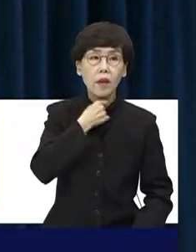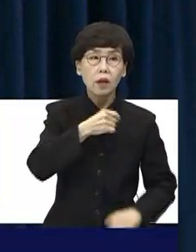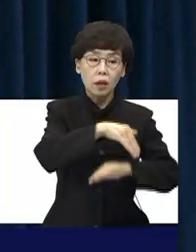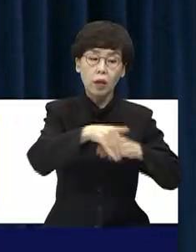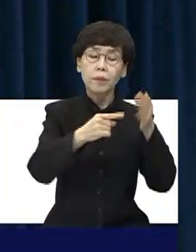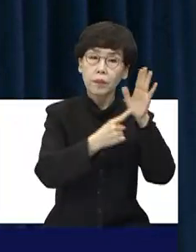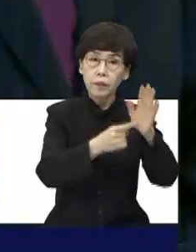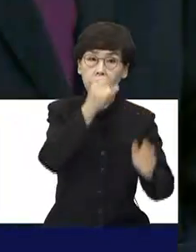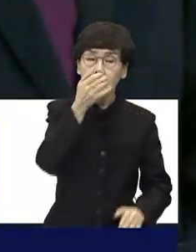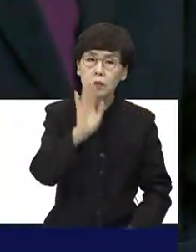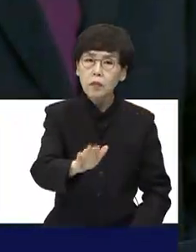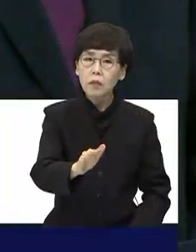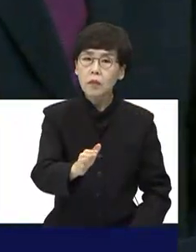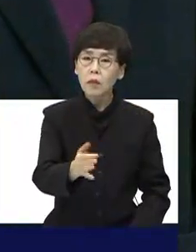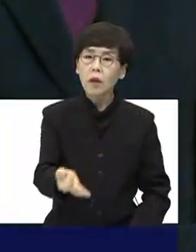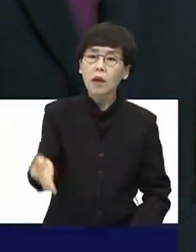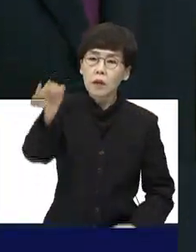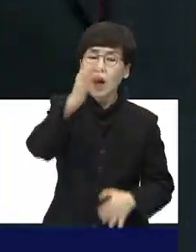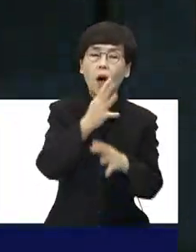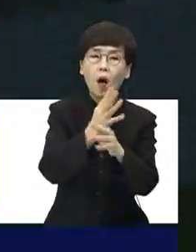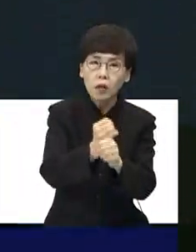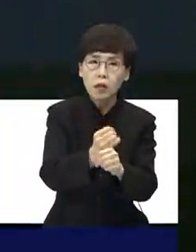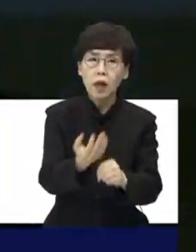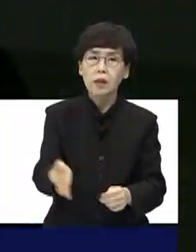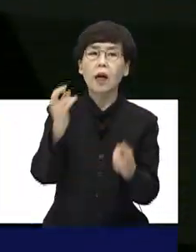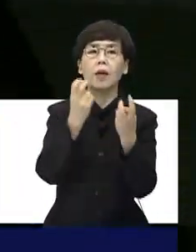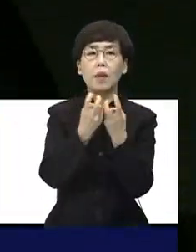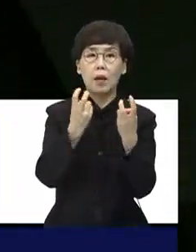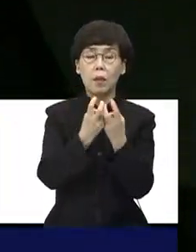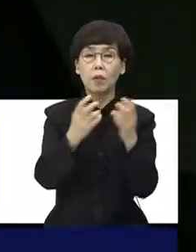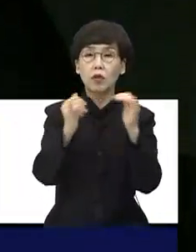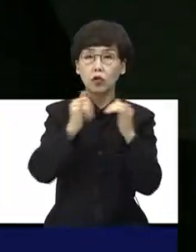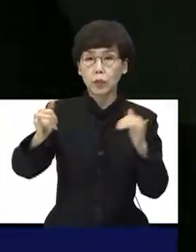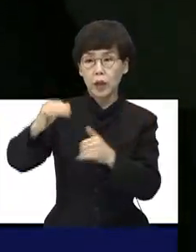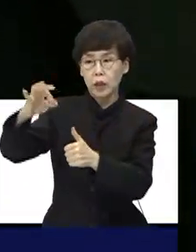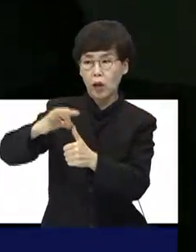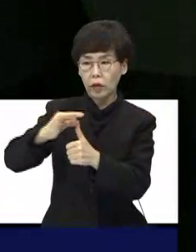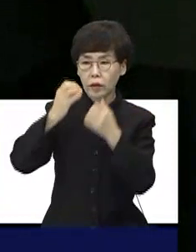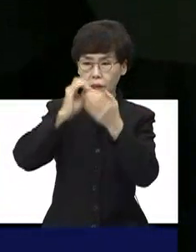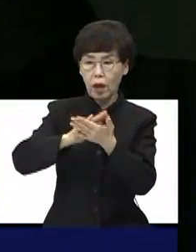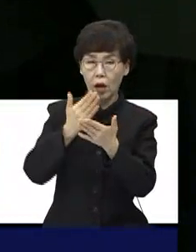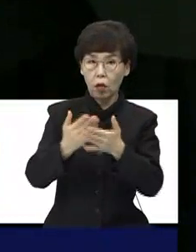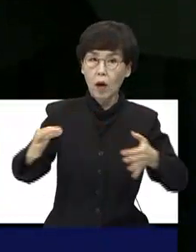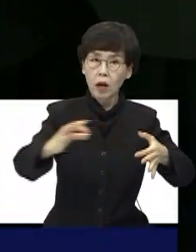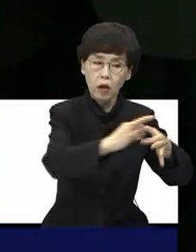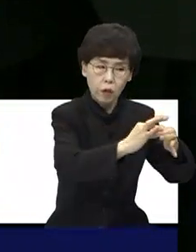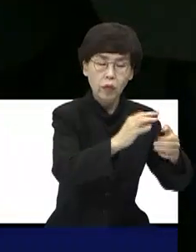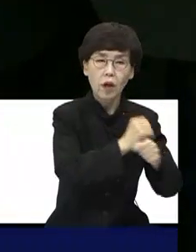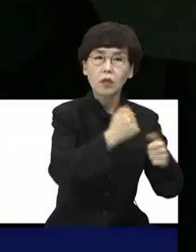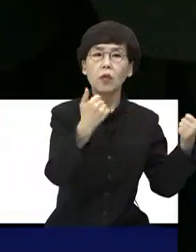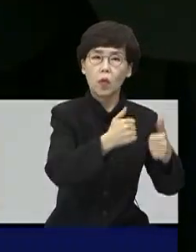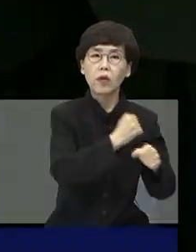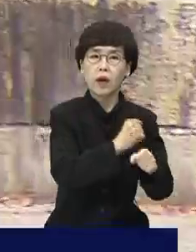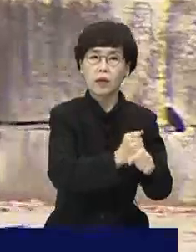구체적인 인상 시기와 인상 방법은 국민연금 개혁과 연계해 논의한다는 단서를 달았습니다.